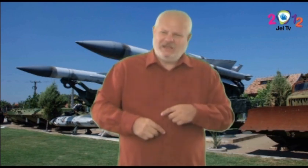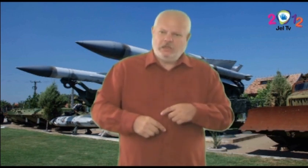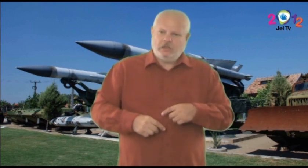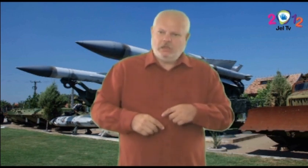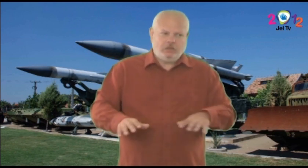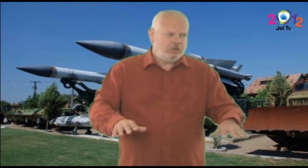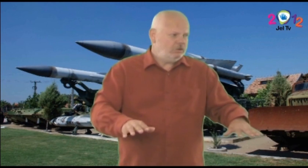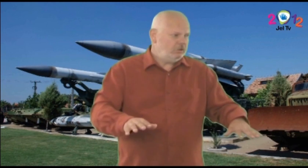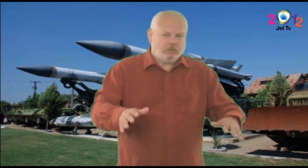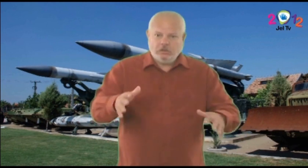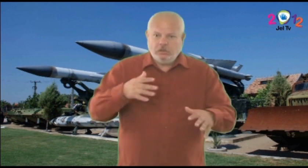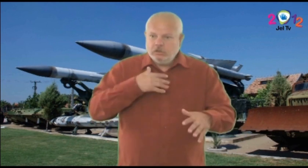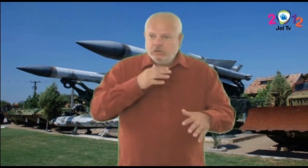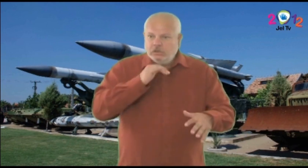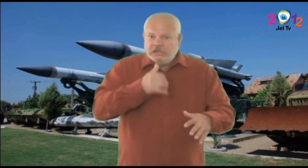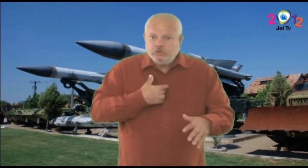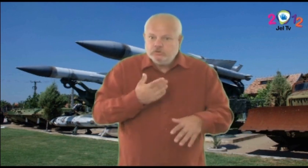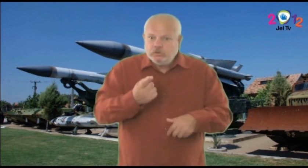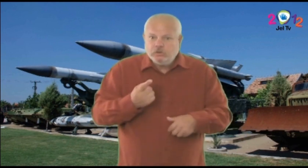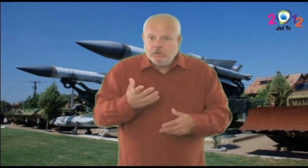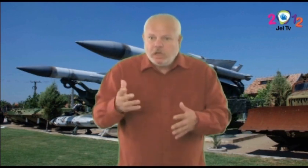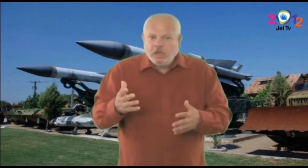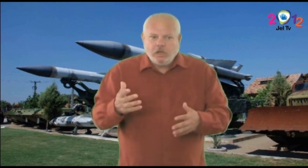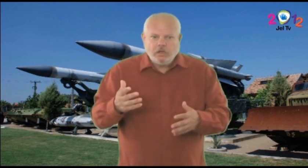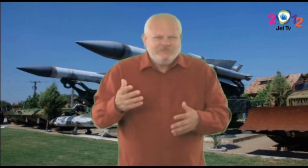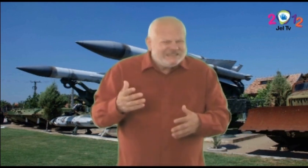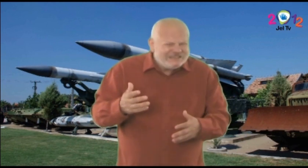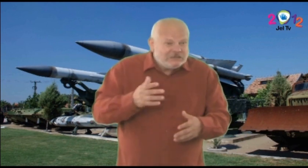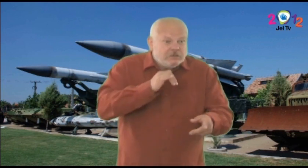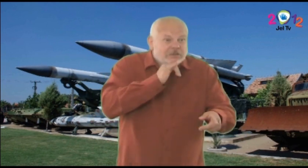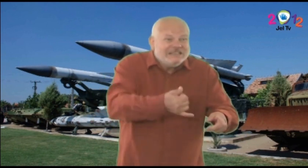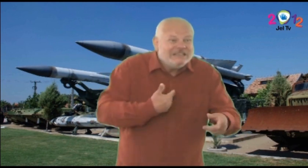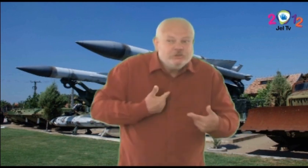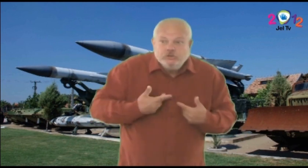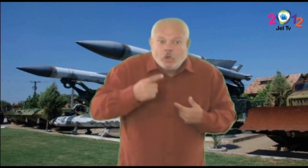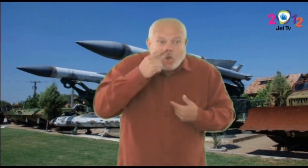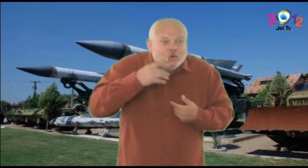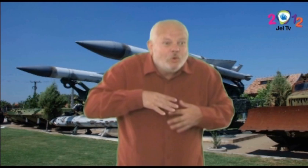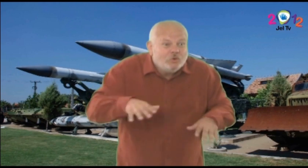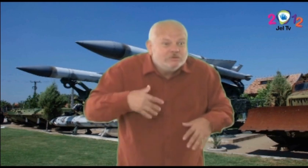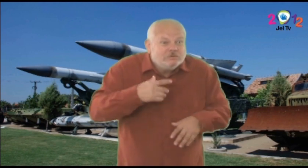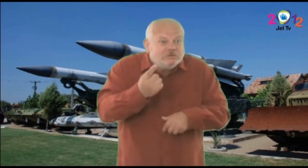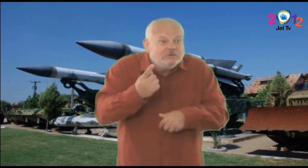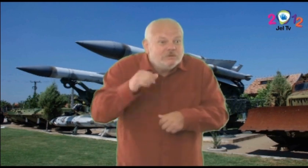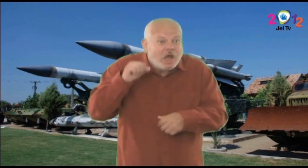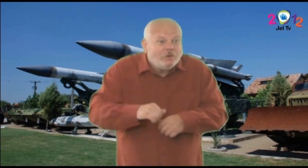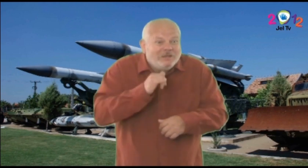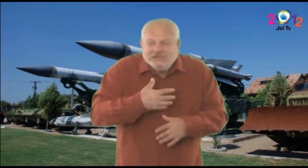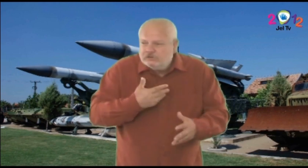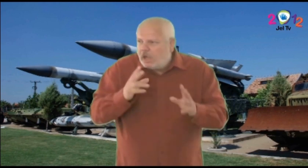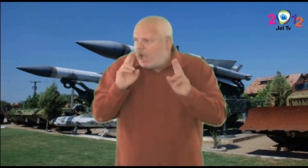A katonák megdöbbentek: De hát nekünk nincs atombombánk! Micsoda? Nekünk nincs atombombánk? Nekünk, oroszoknak nincs?